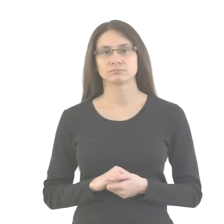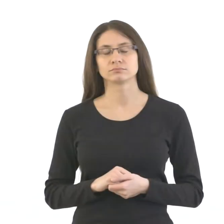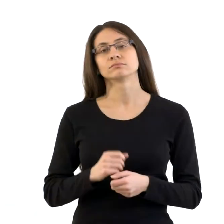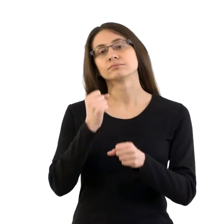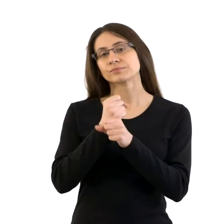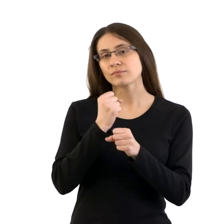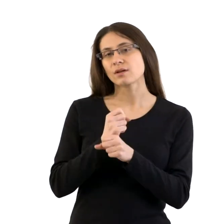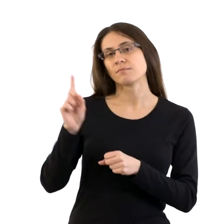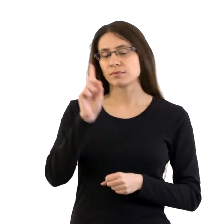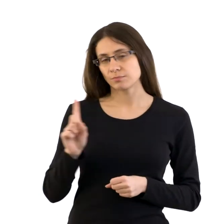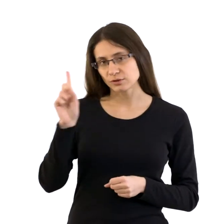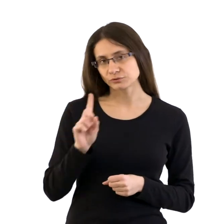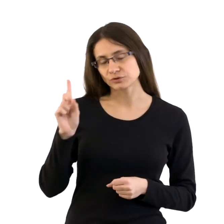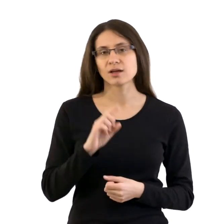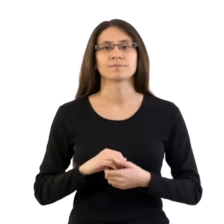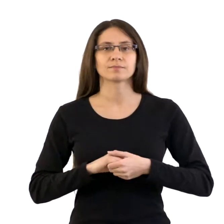Usługi publiczne